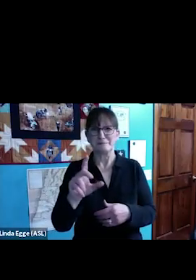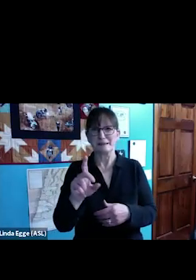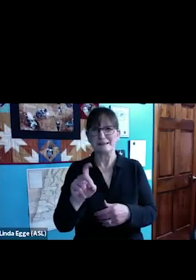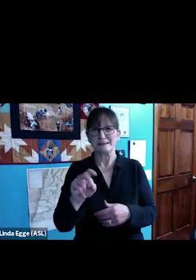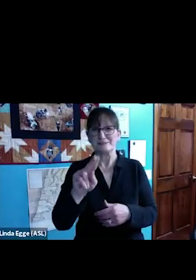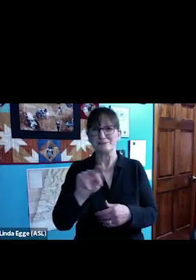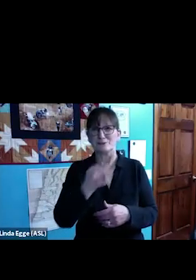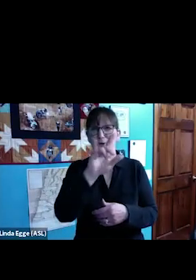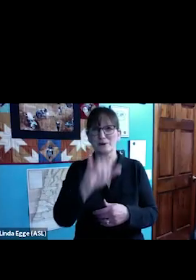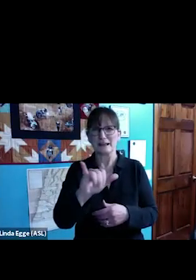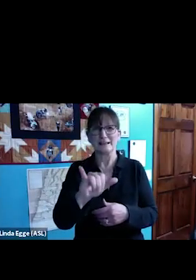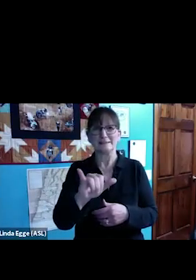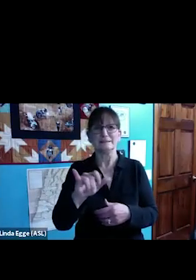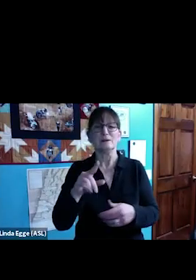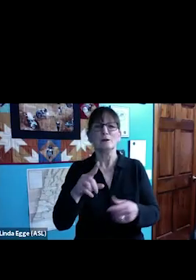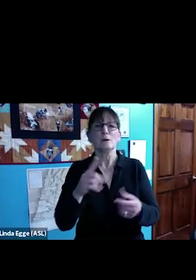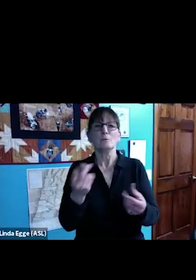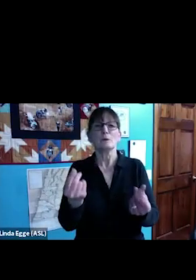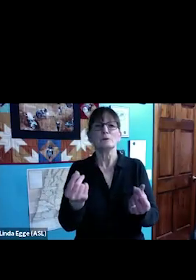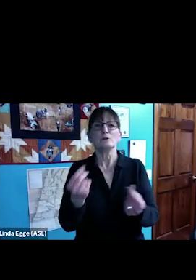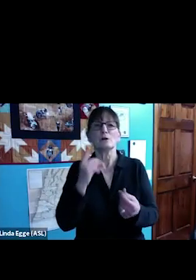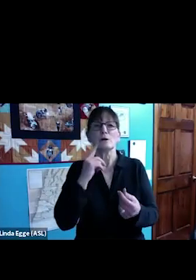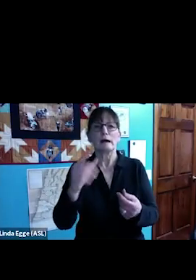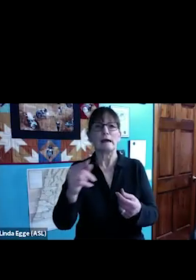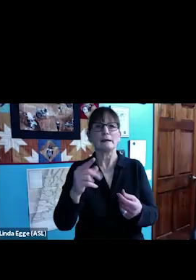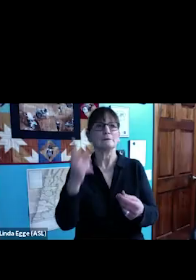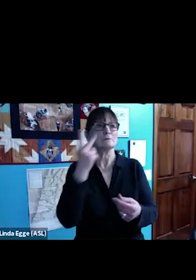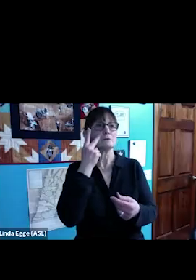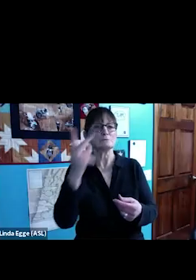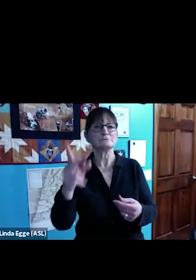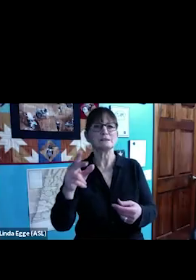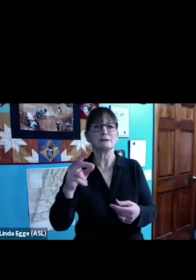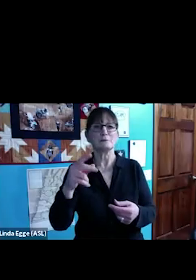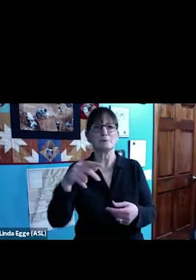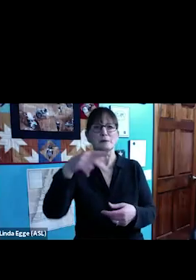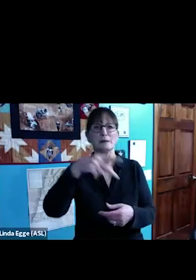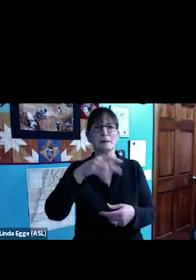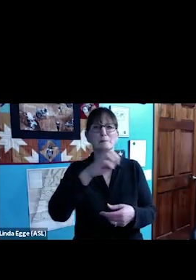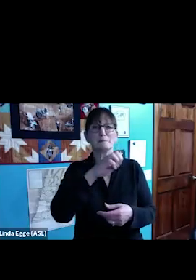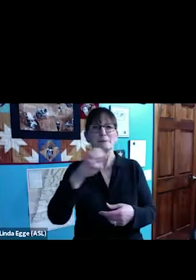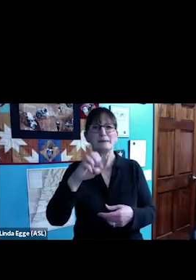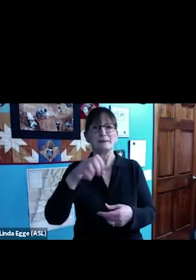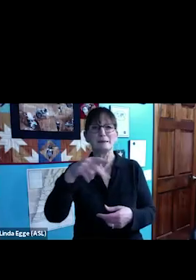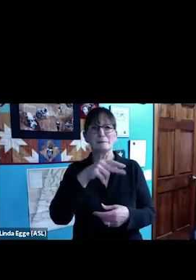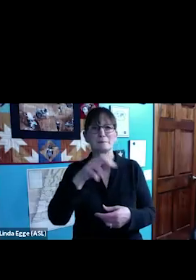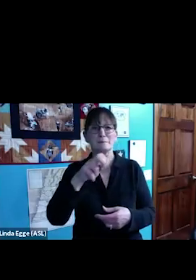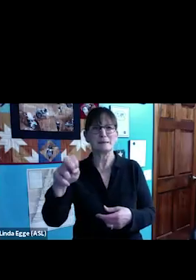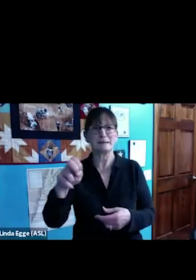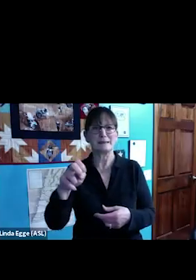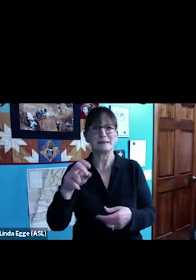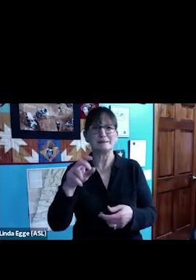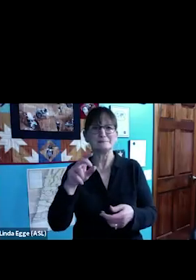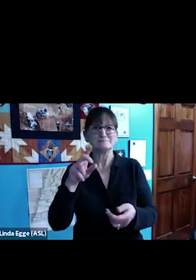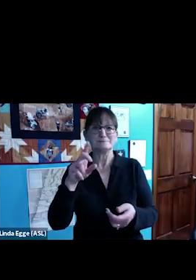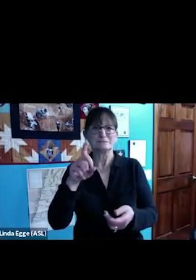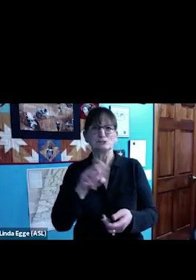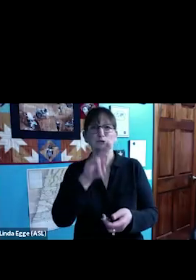y el blog de la Seguridad Social. Pueden obtener esa información. Realmente les animamos a registrarse para recibir esta información.